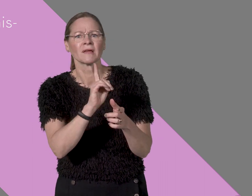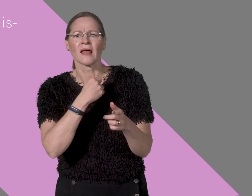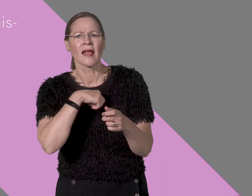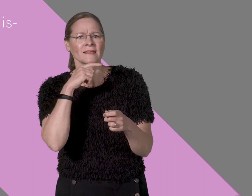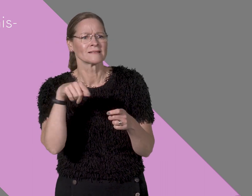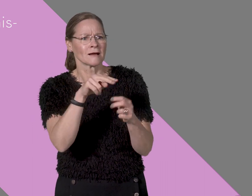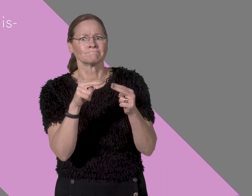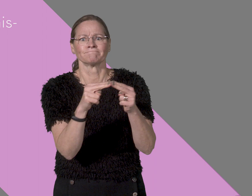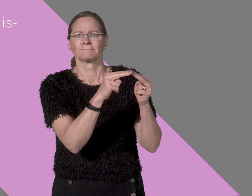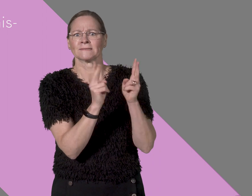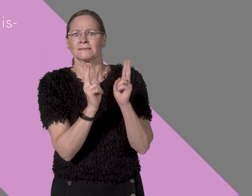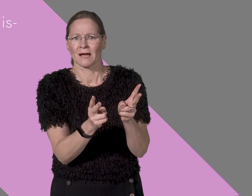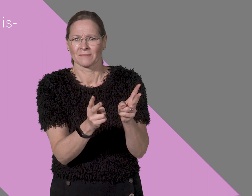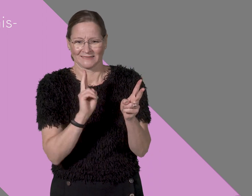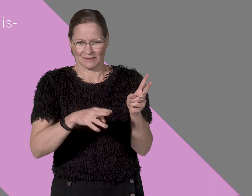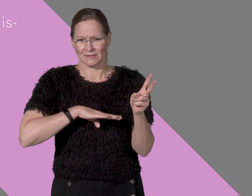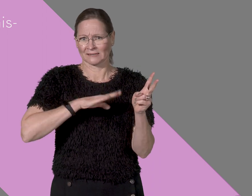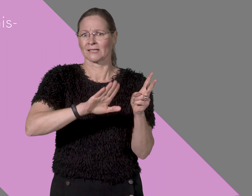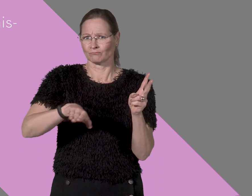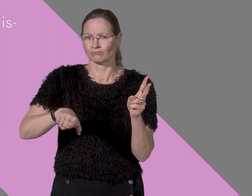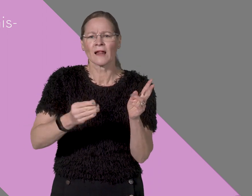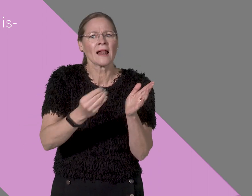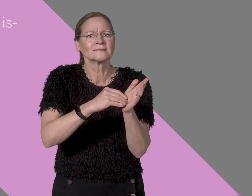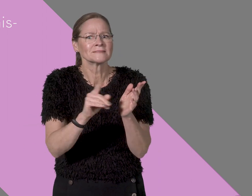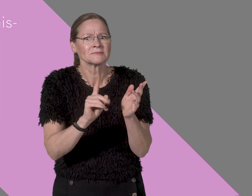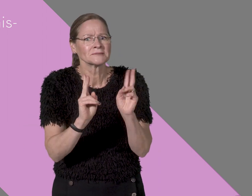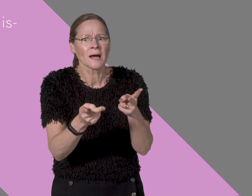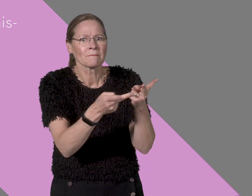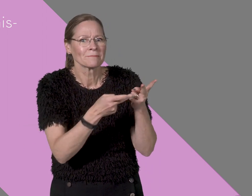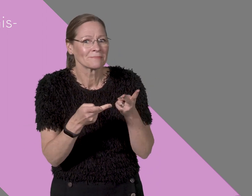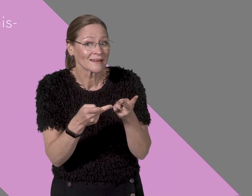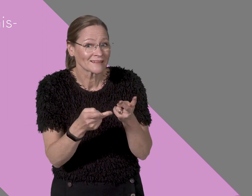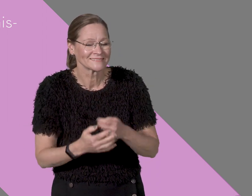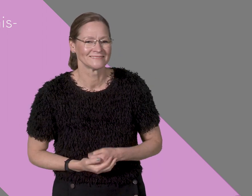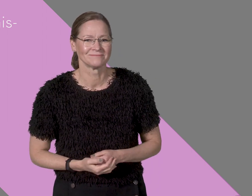Mikä äitejä yhdistää saman ikäisten lasten lisäksi?